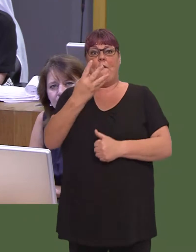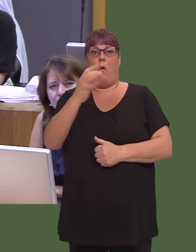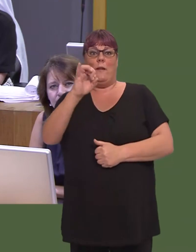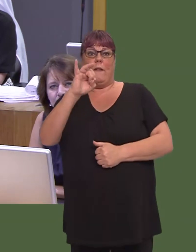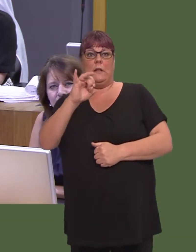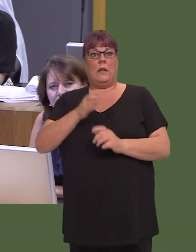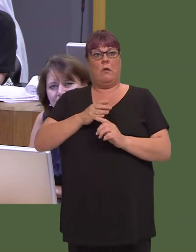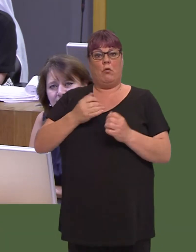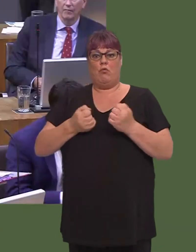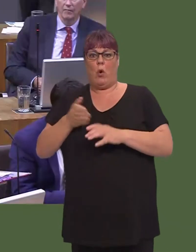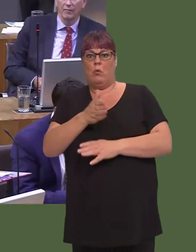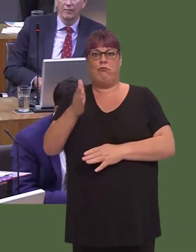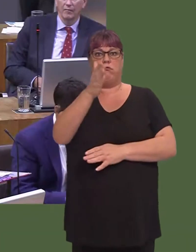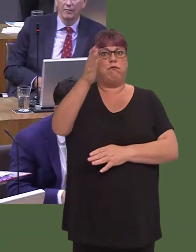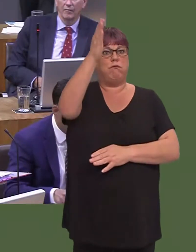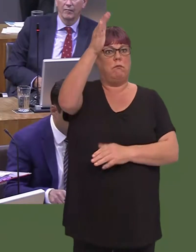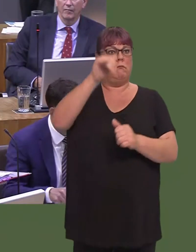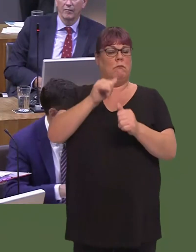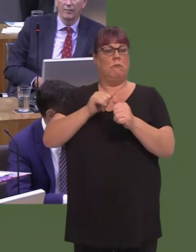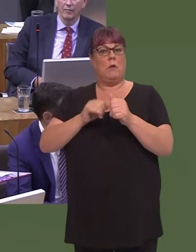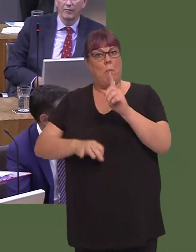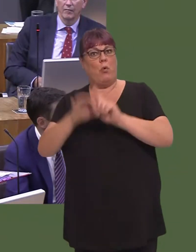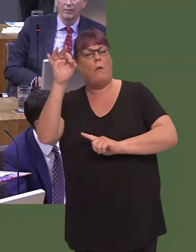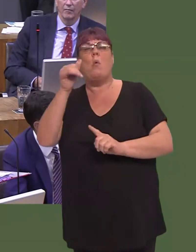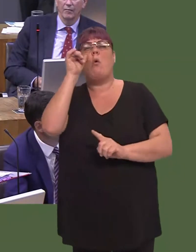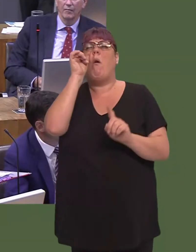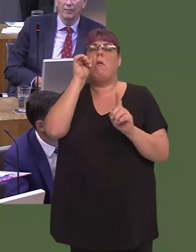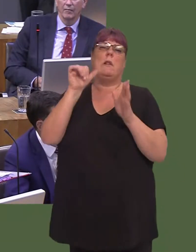Carwyn Jones AM: Mae hynny'n rhywbeth, wrth gwrs, i'r awdurdodau lleol symud yn ei flaen.